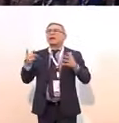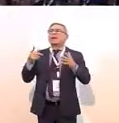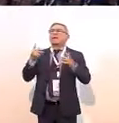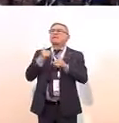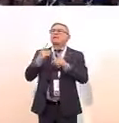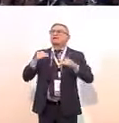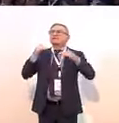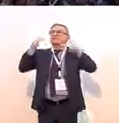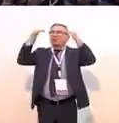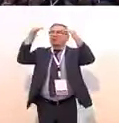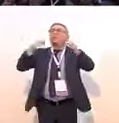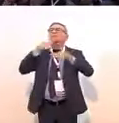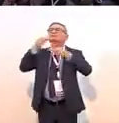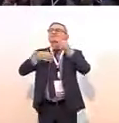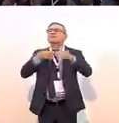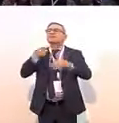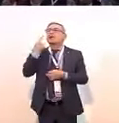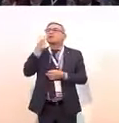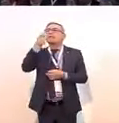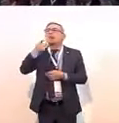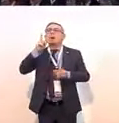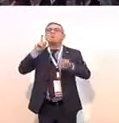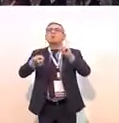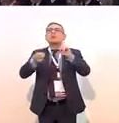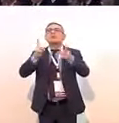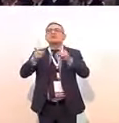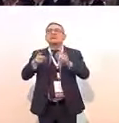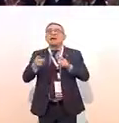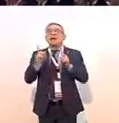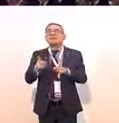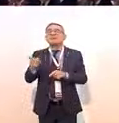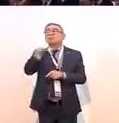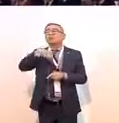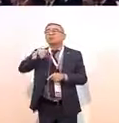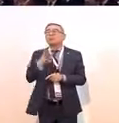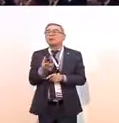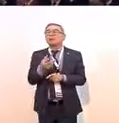Ecco perché siamo quelli che chiedono l’elezione diretta del Presidente della Commissione.